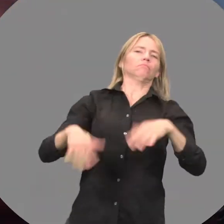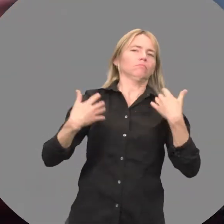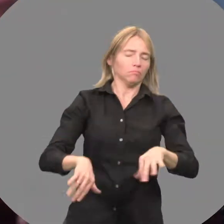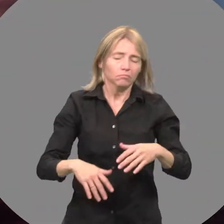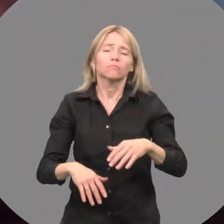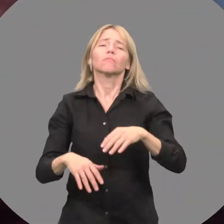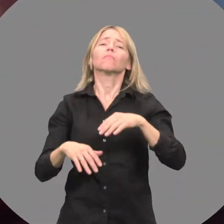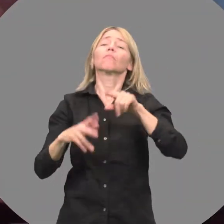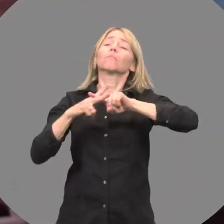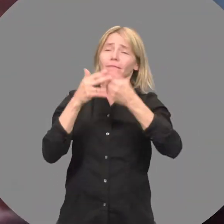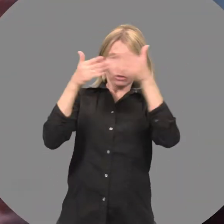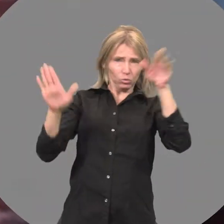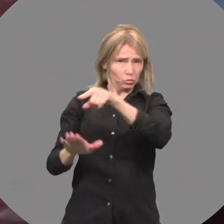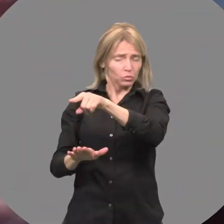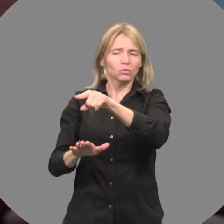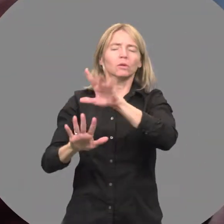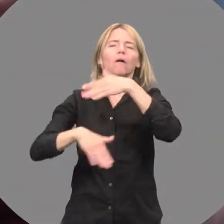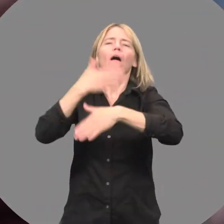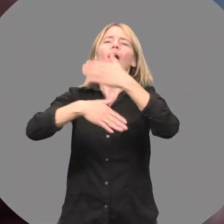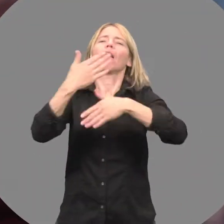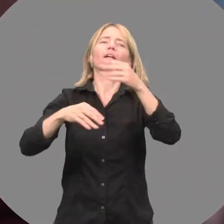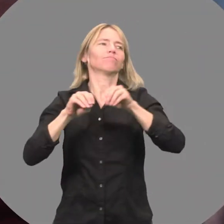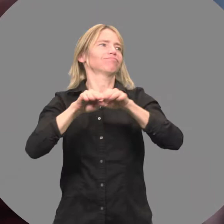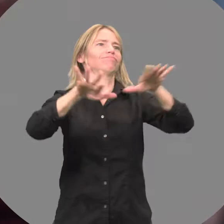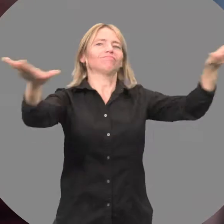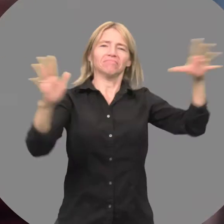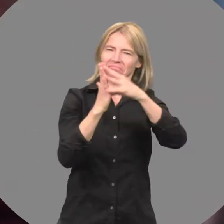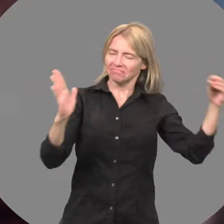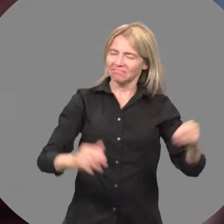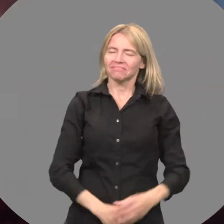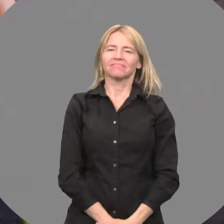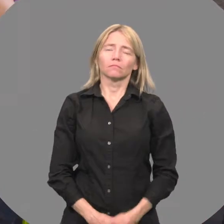Ainsi, ce qui était au départ une initiative du STTP est maintenant un programme subventionné à l'échelle de la province.